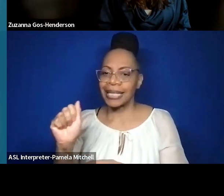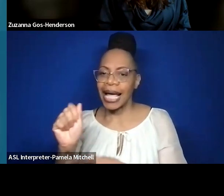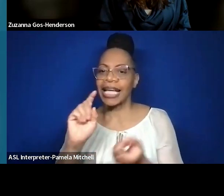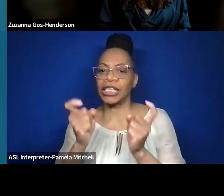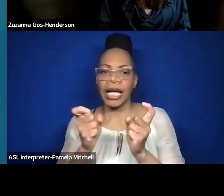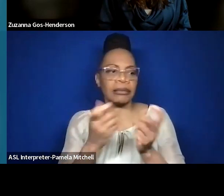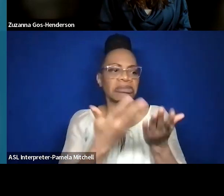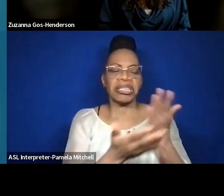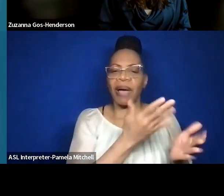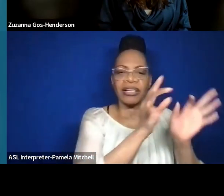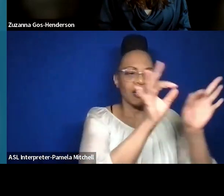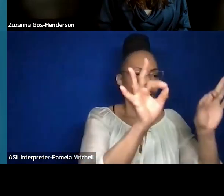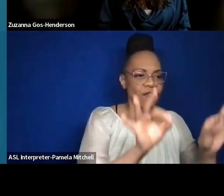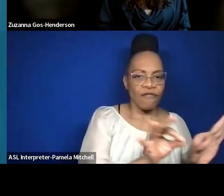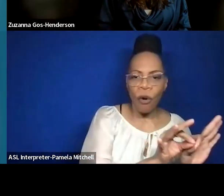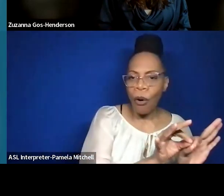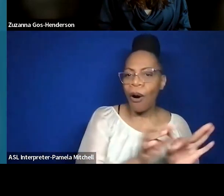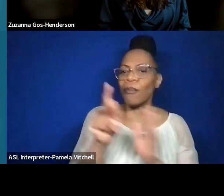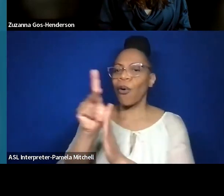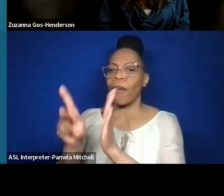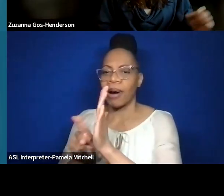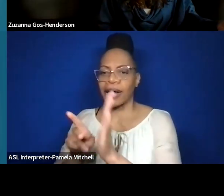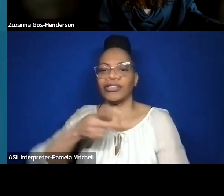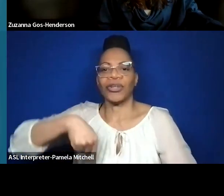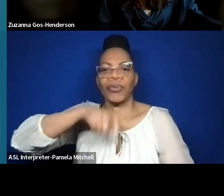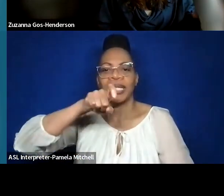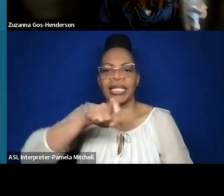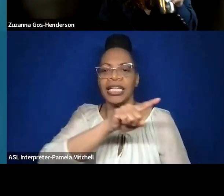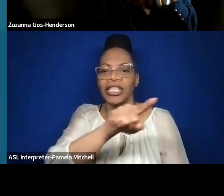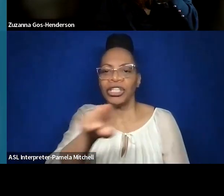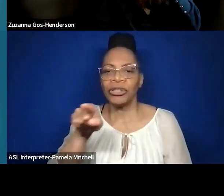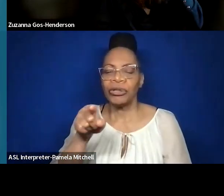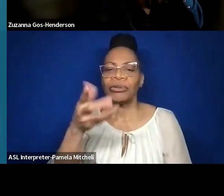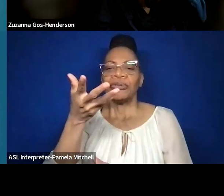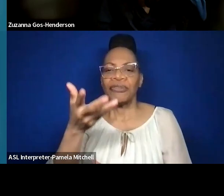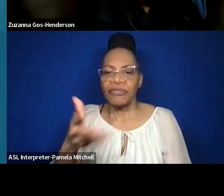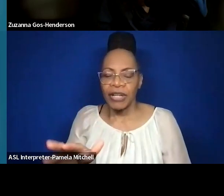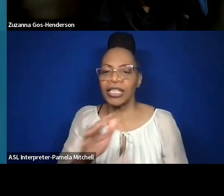Necesitamos que completes ese curso en línea con éxito dentro de un tiempo razonable en términos